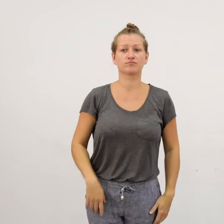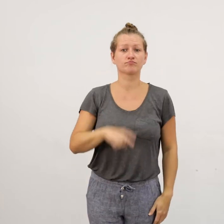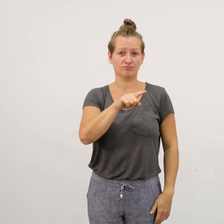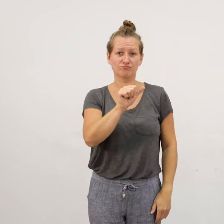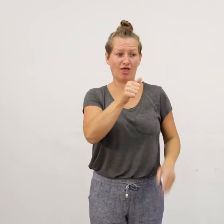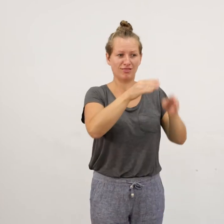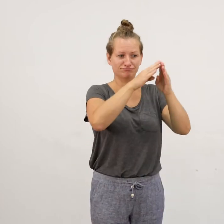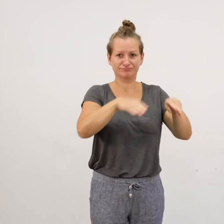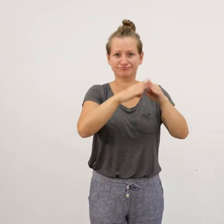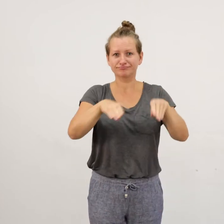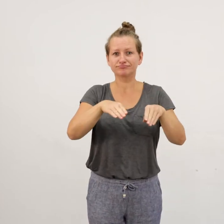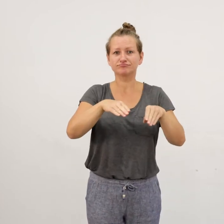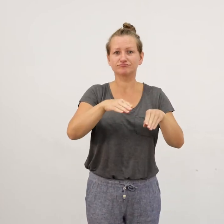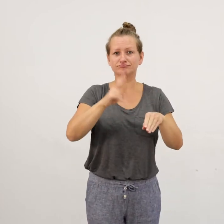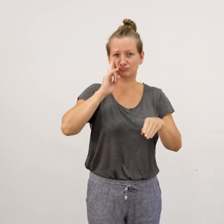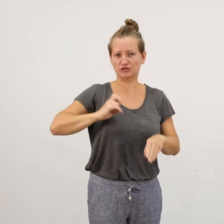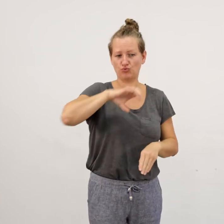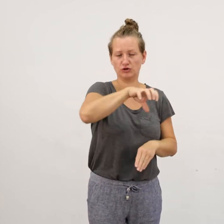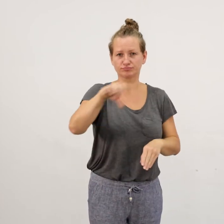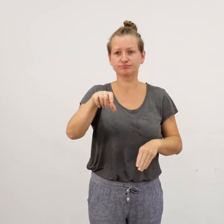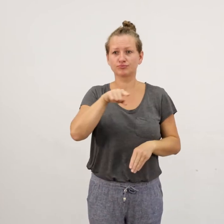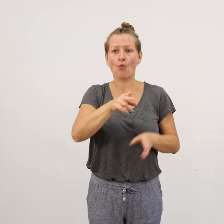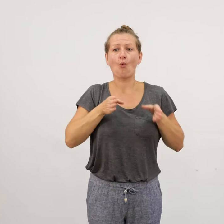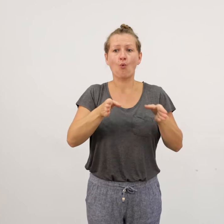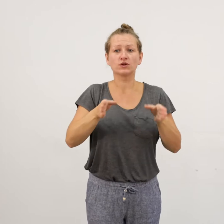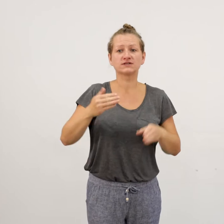Jedną z jednostek stacjonujących przy ul. Kawaleryjskiej była